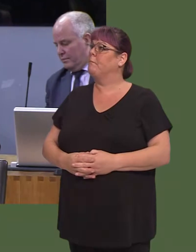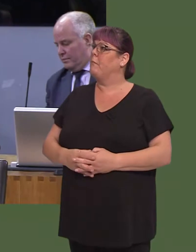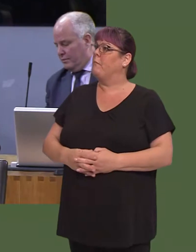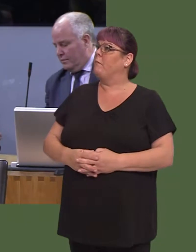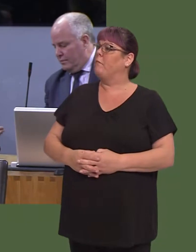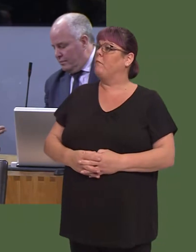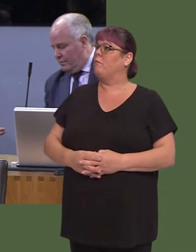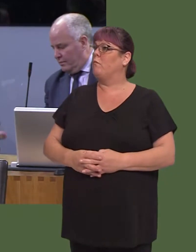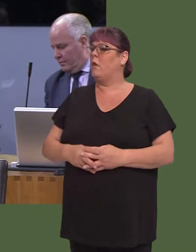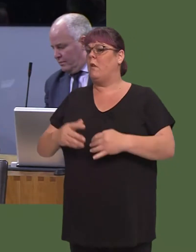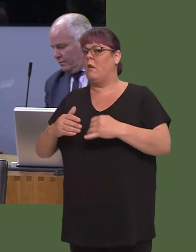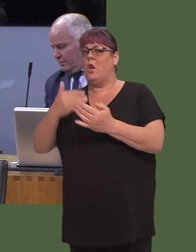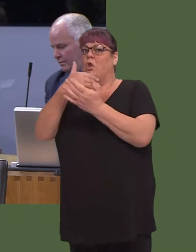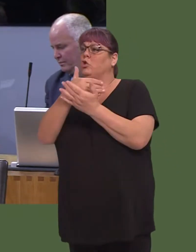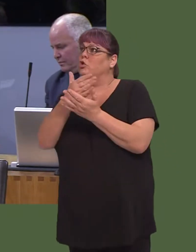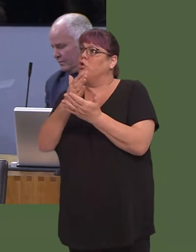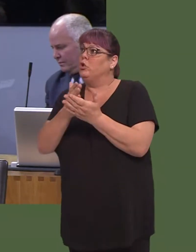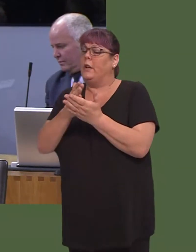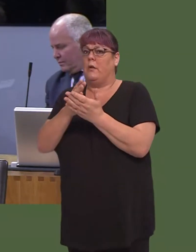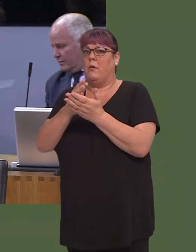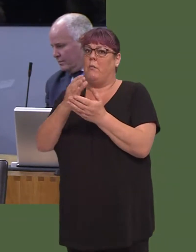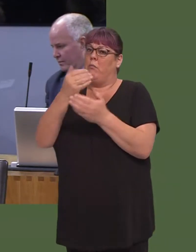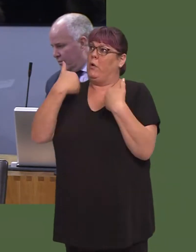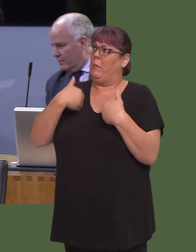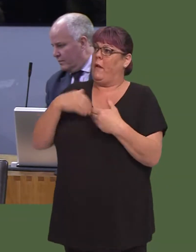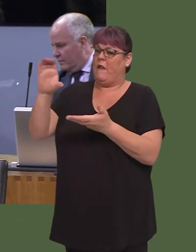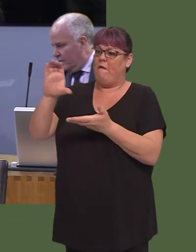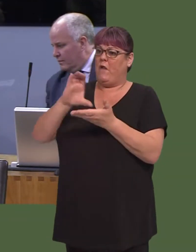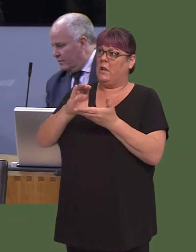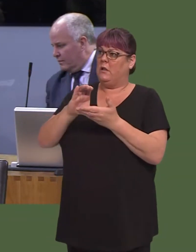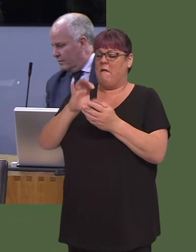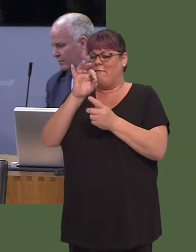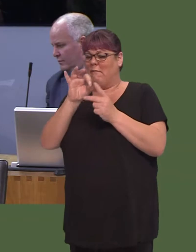peryglu hynny'n fwy na dim byd yw'r ffaith nad oes yna eglurder o gwbl ynglyn ‚ beth